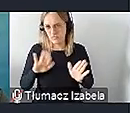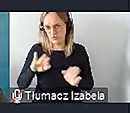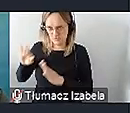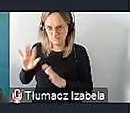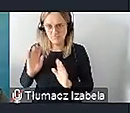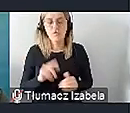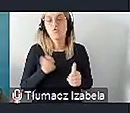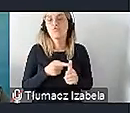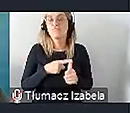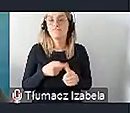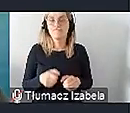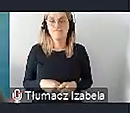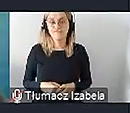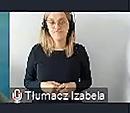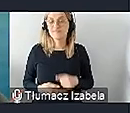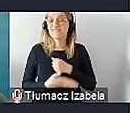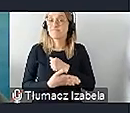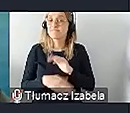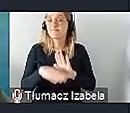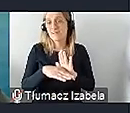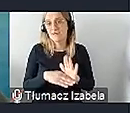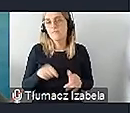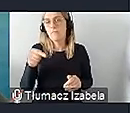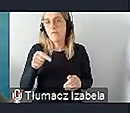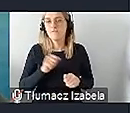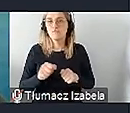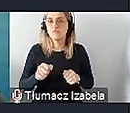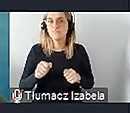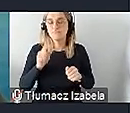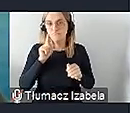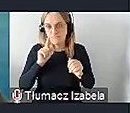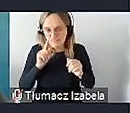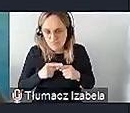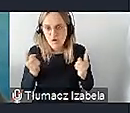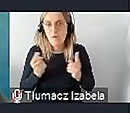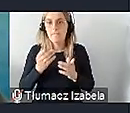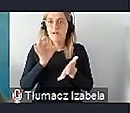to naszą pierwszą zasadą, która powinna nam przyświecać, jest to, żeby rysować prosto,